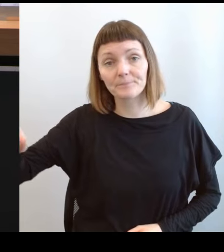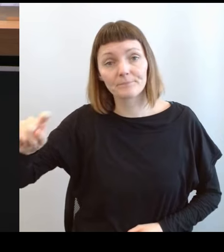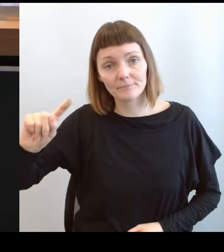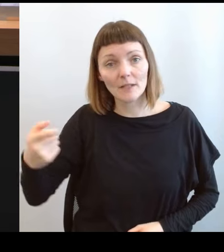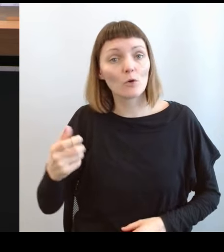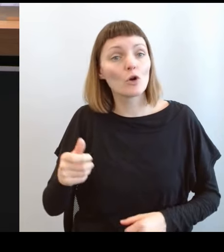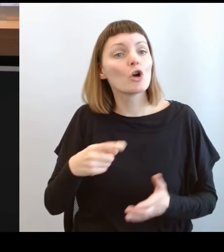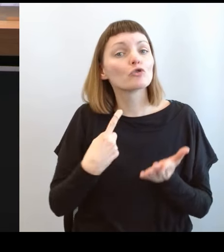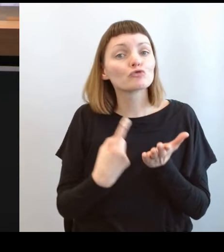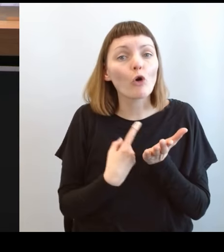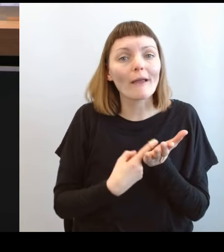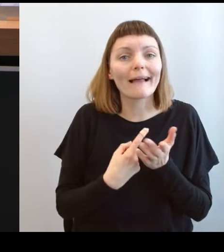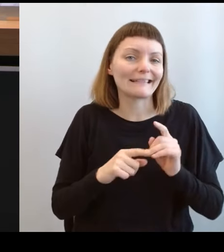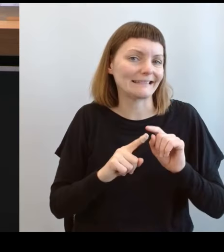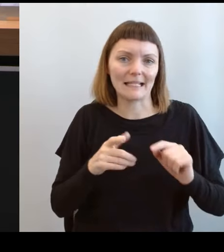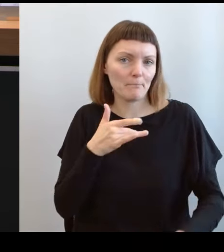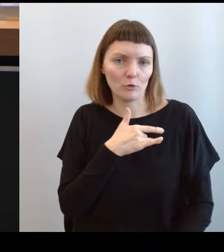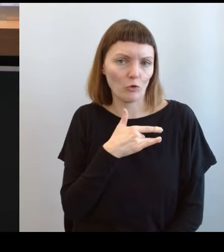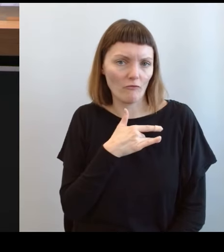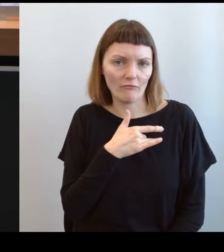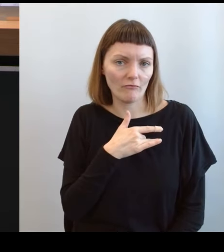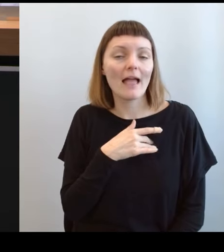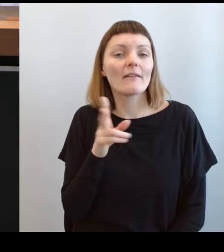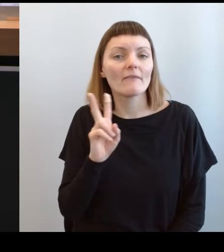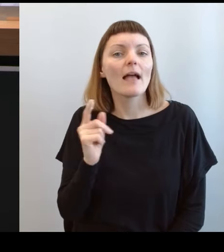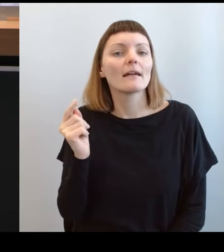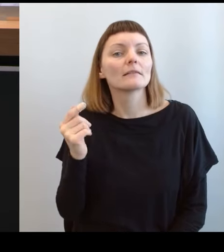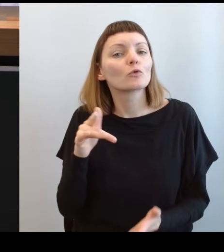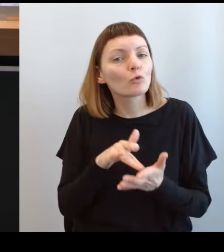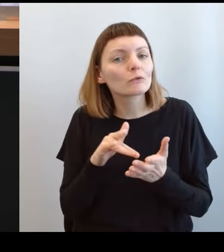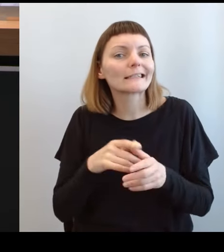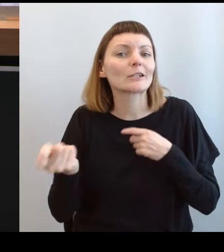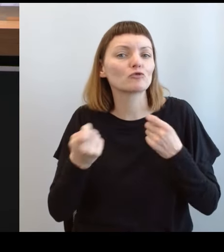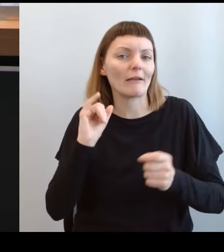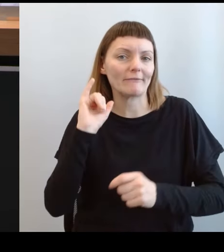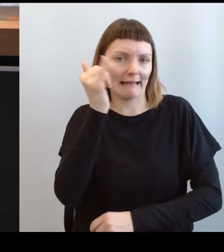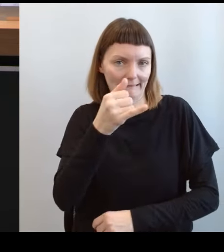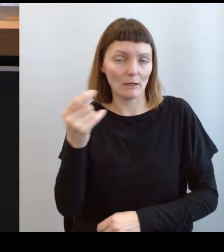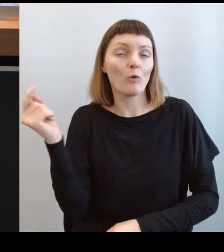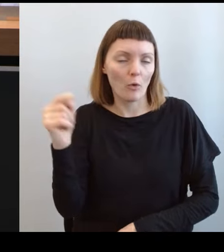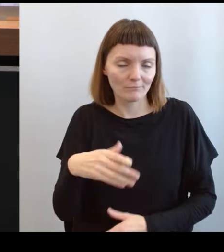Und übrigens das ja teilweise dann auch noch als Werbungskosten und Betriebsausgaben haben, jeweils in ihren